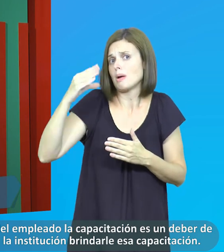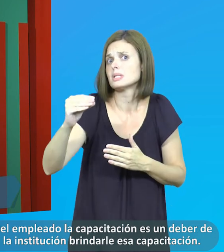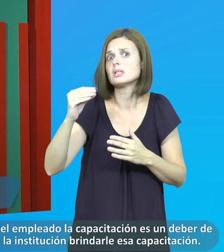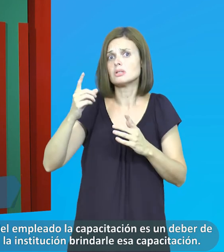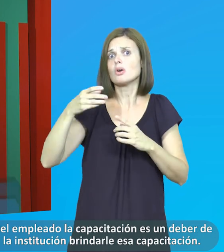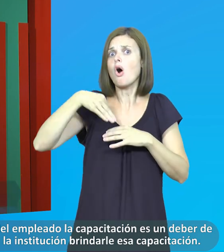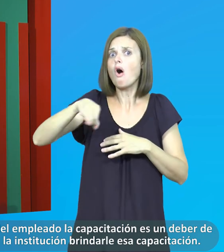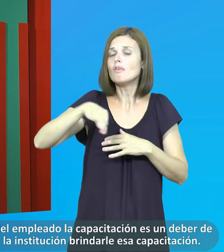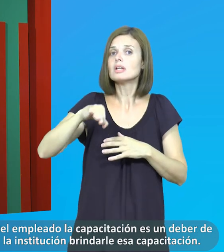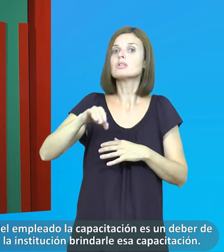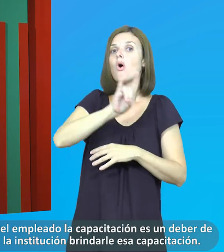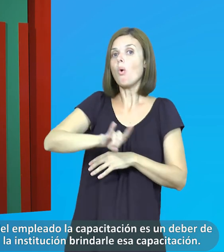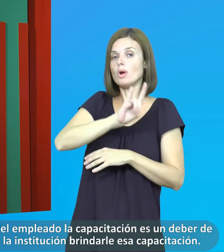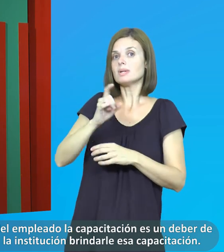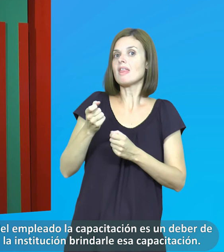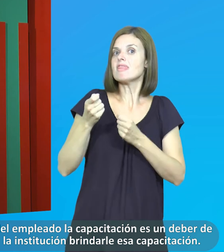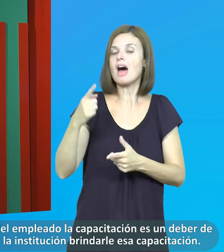es un deber de la institución brindarle esa capacitación.